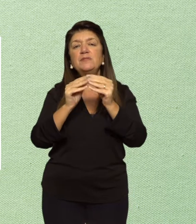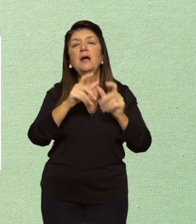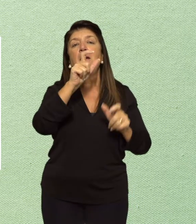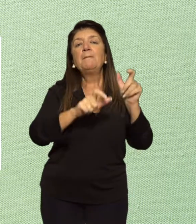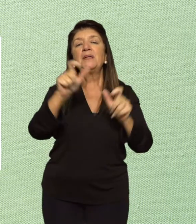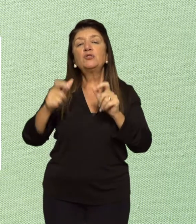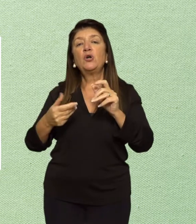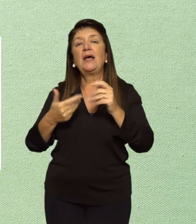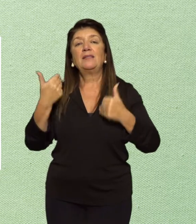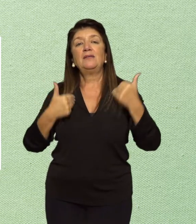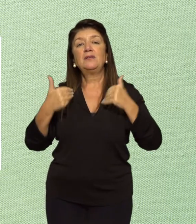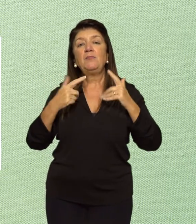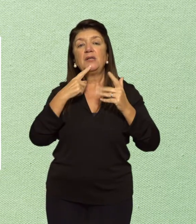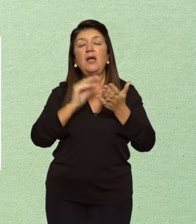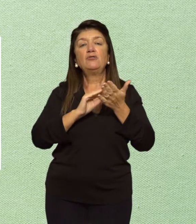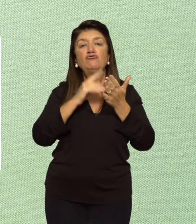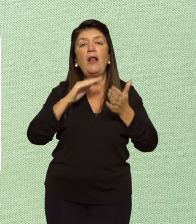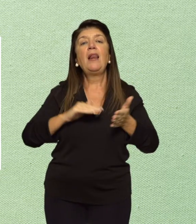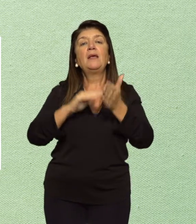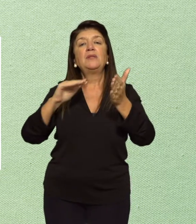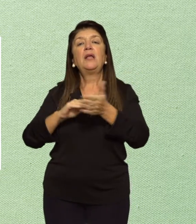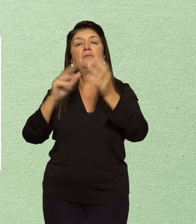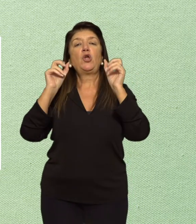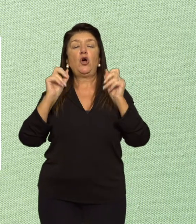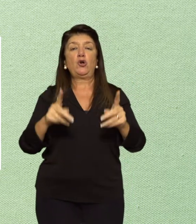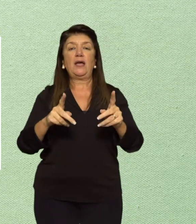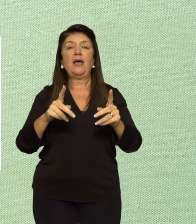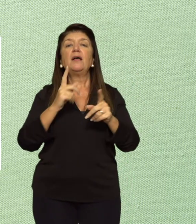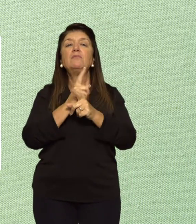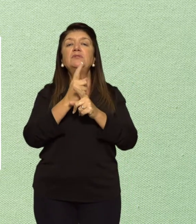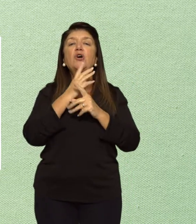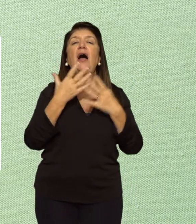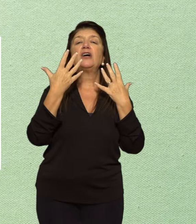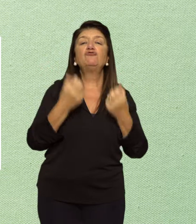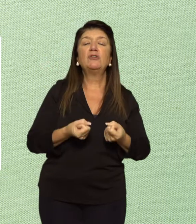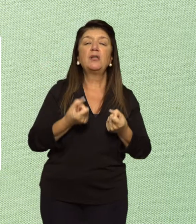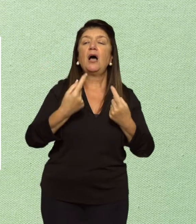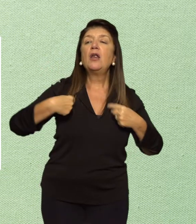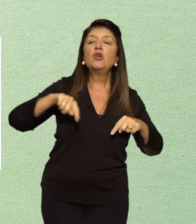delle limitazioni, ok, accettazione del fatto che tutti noi abbiamo delle difficoltà e abbiamo dei